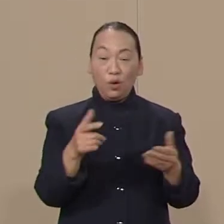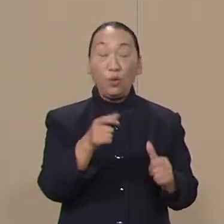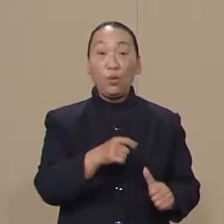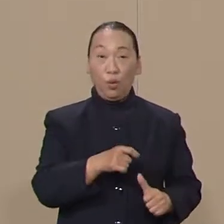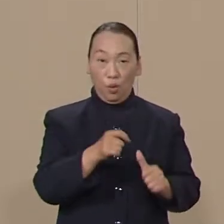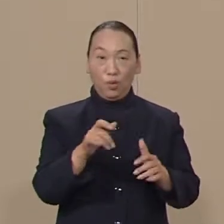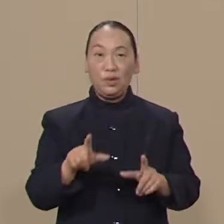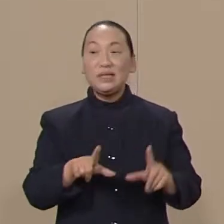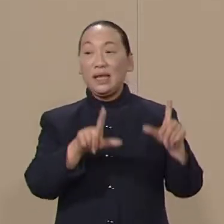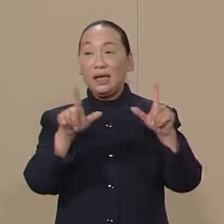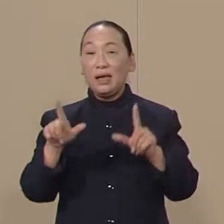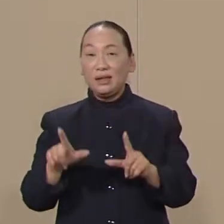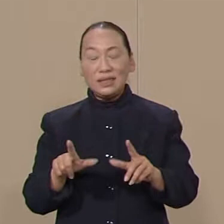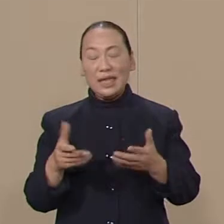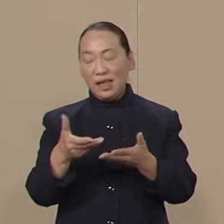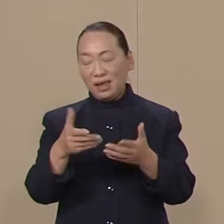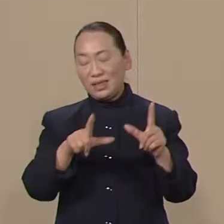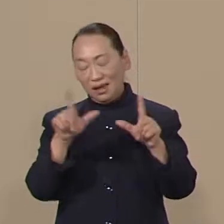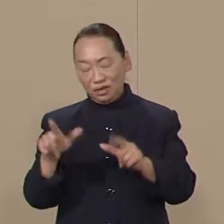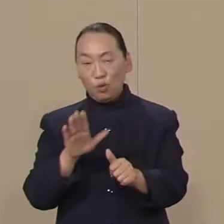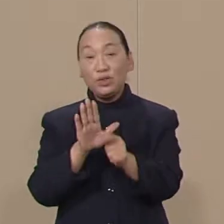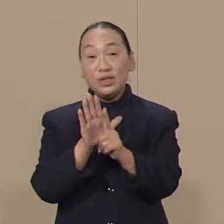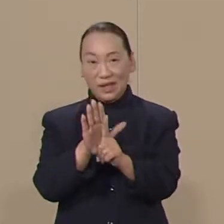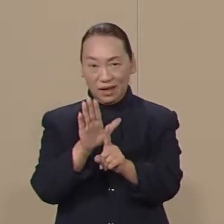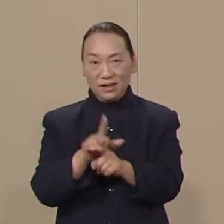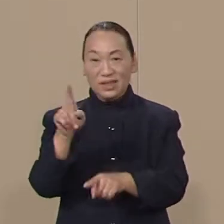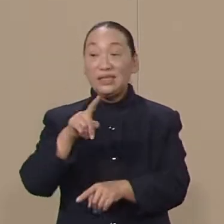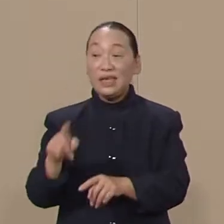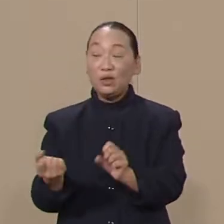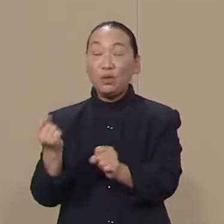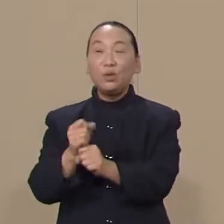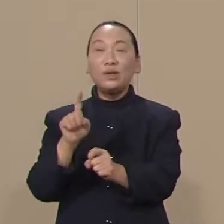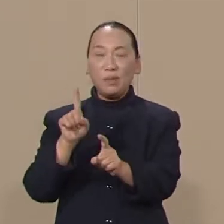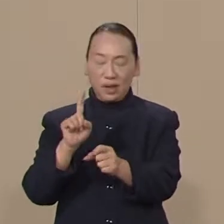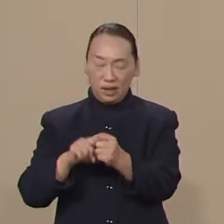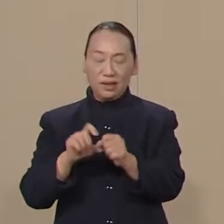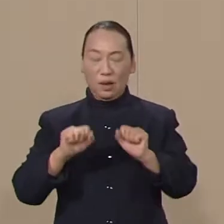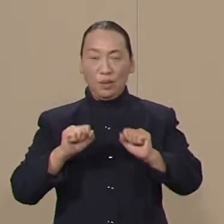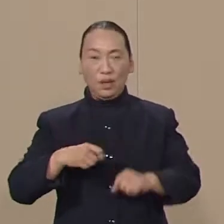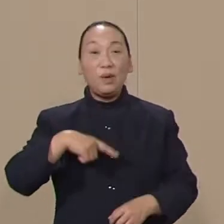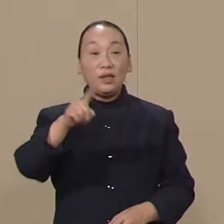人間の復興・支援のために 全力で頑張ってまいります 佐：あの…